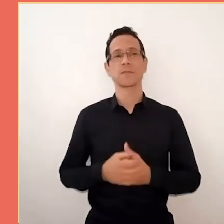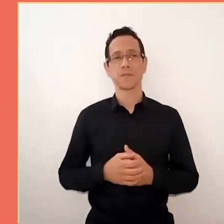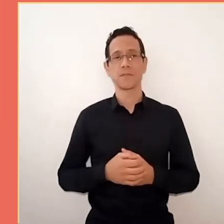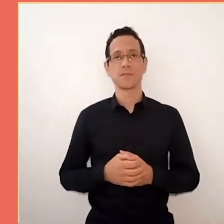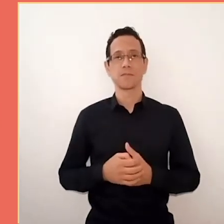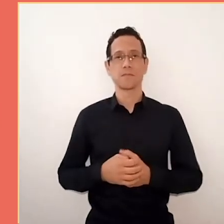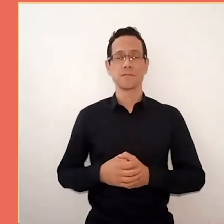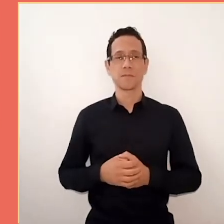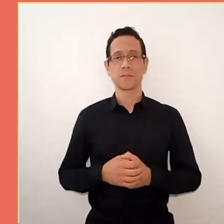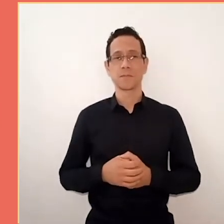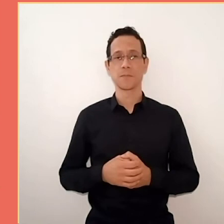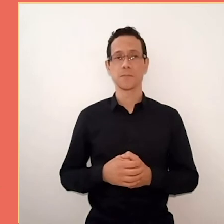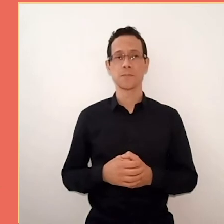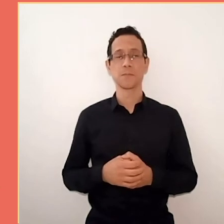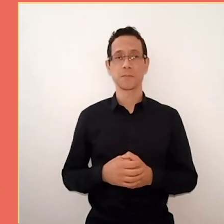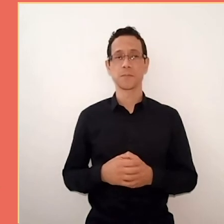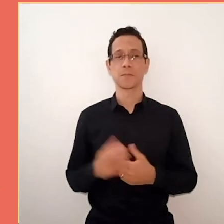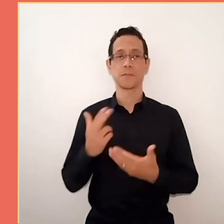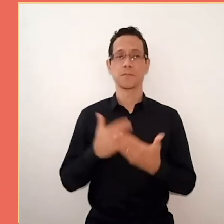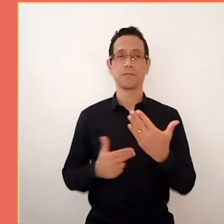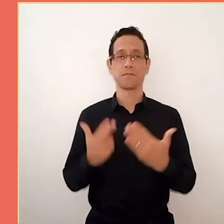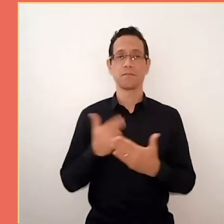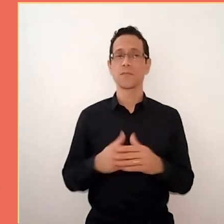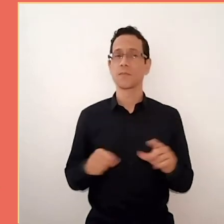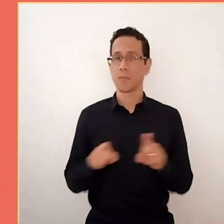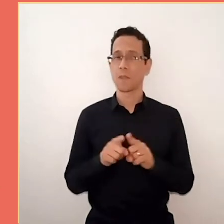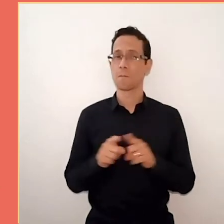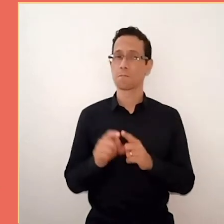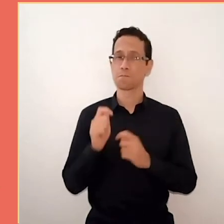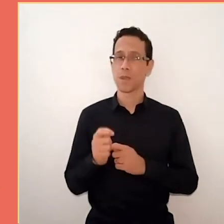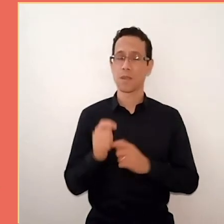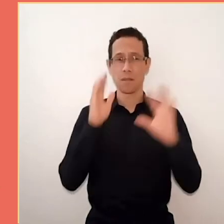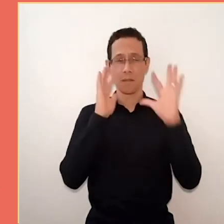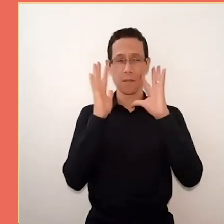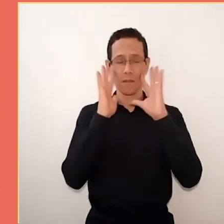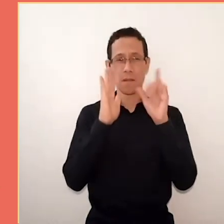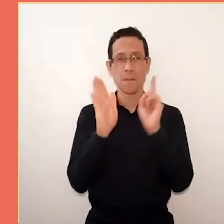E eu acho que esse desenho também provoca para pensar a pergunta da mesa,